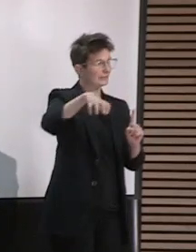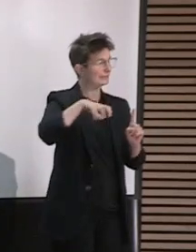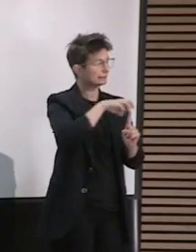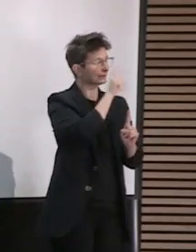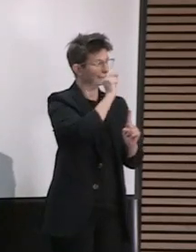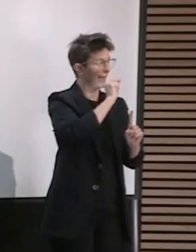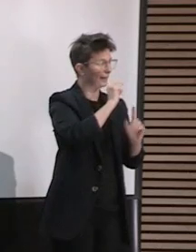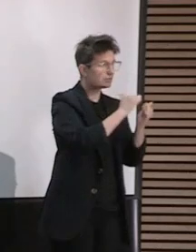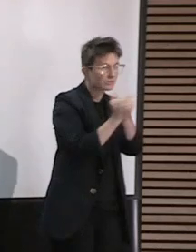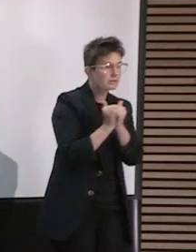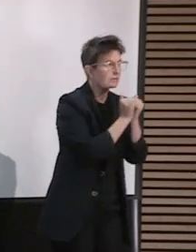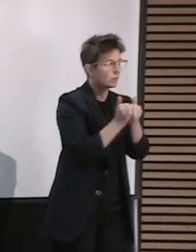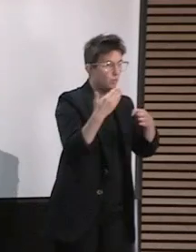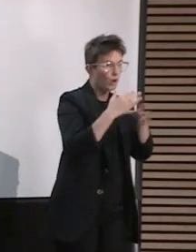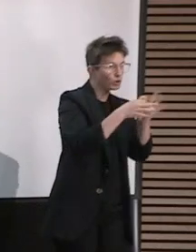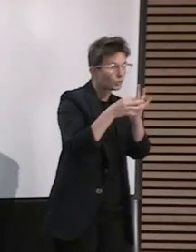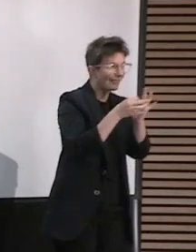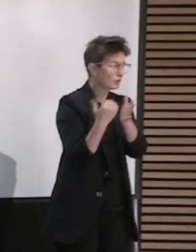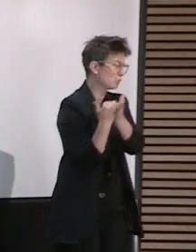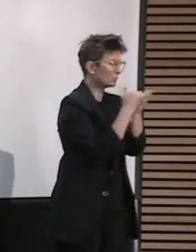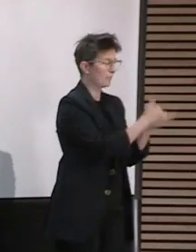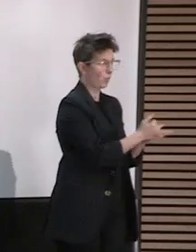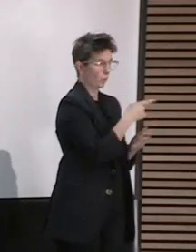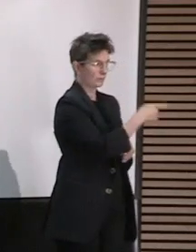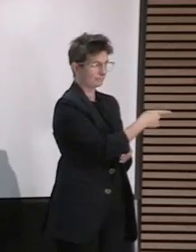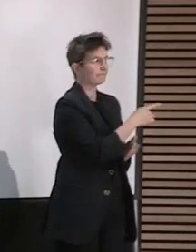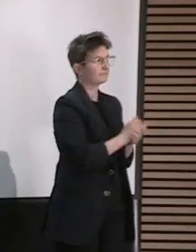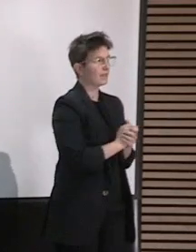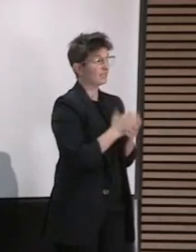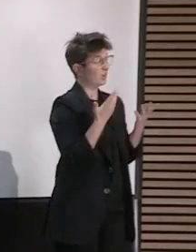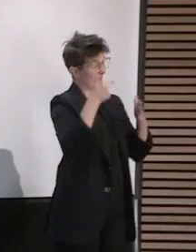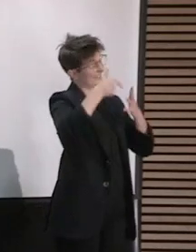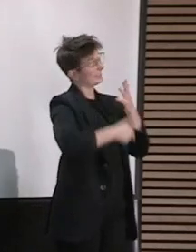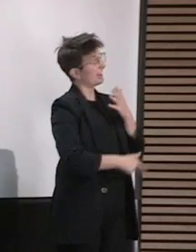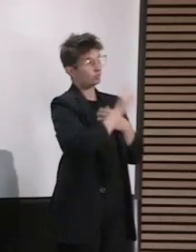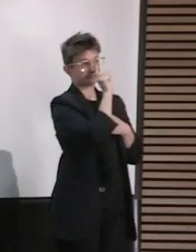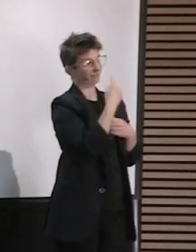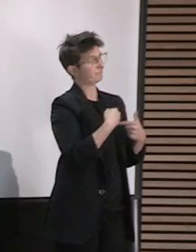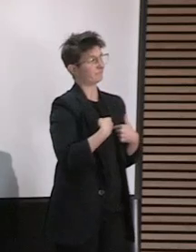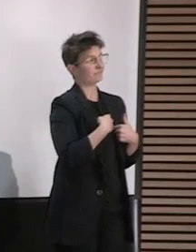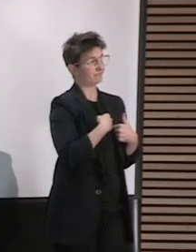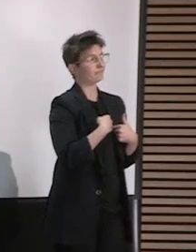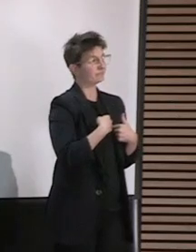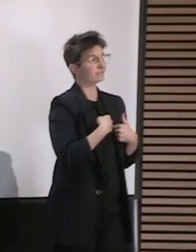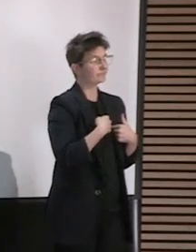te Minita ki te GCSB ki te